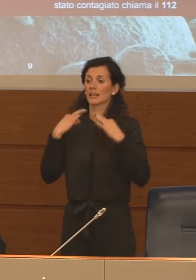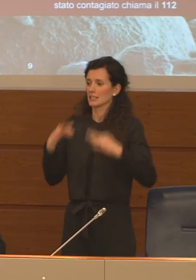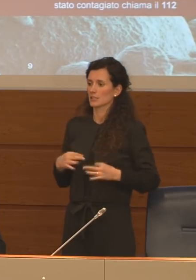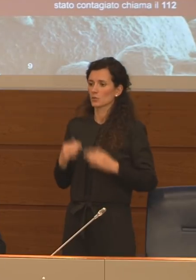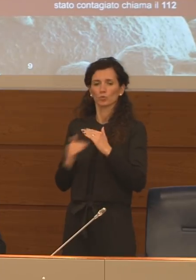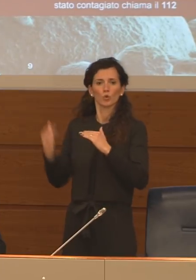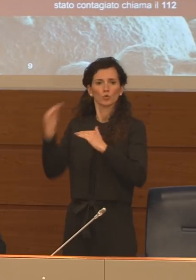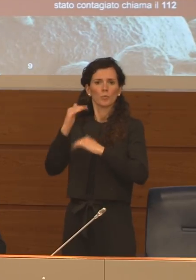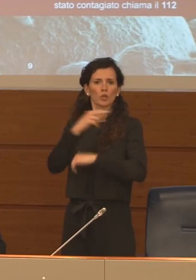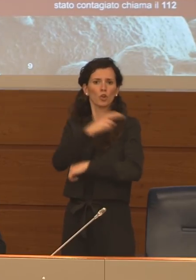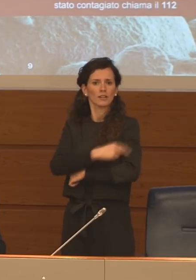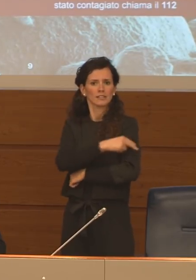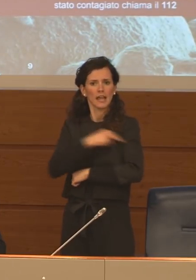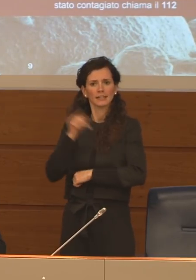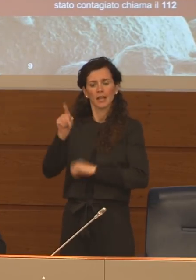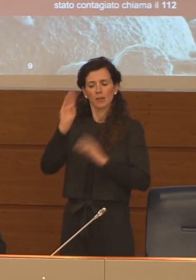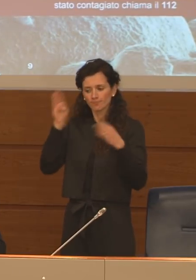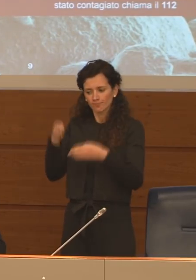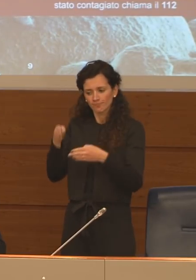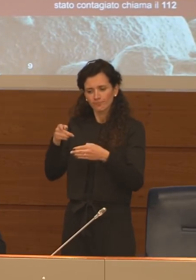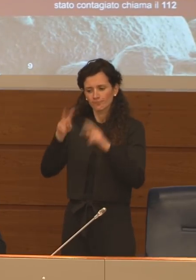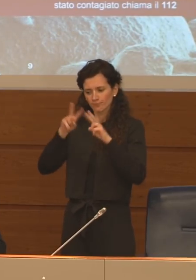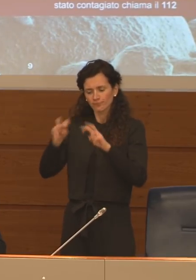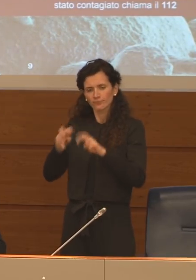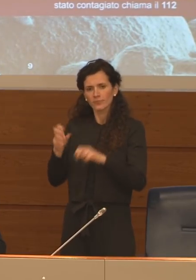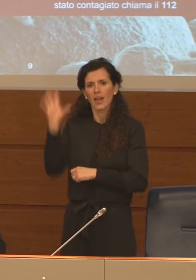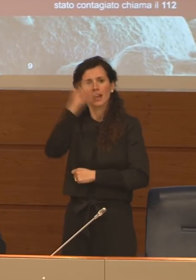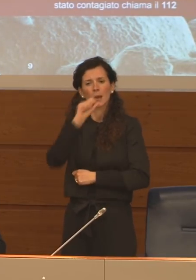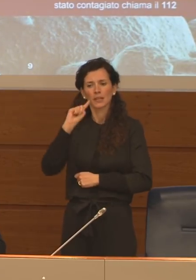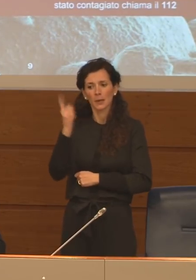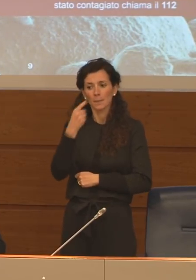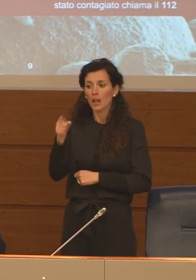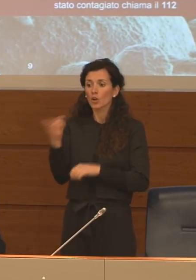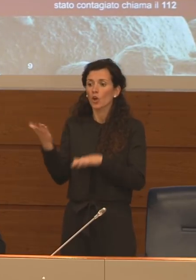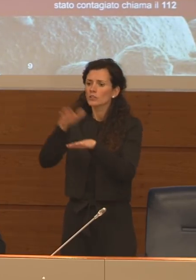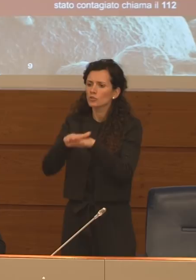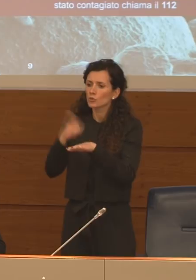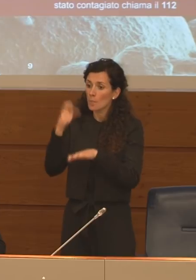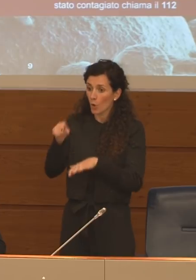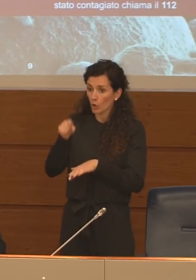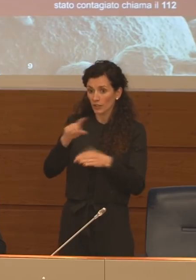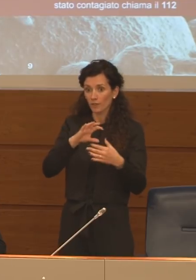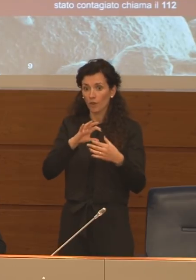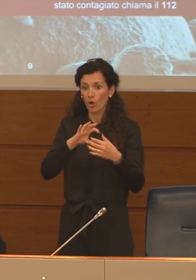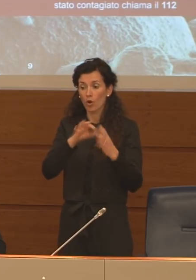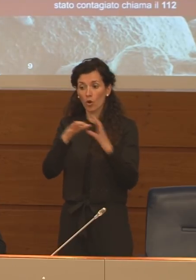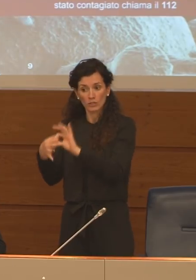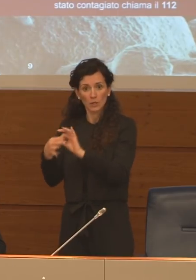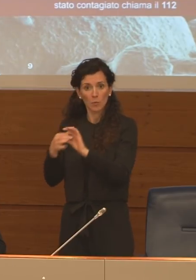Sanità e quando avrà i dati poi ci certificherà anche il numero dei